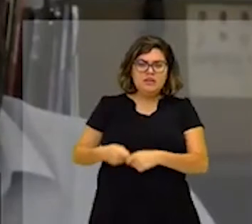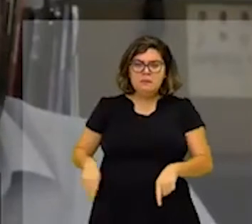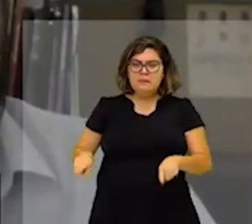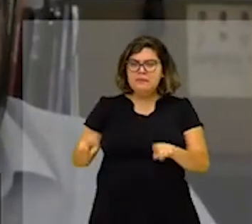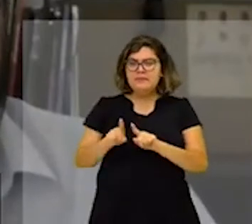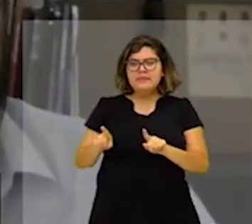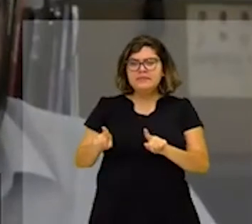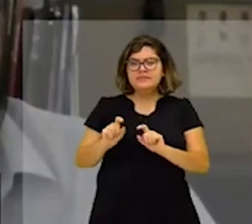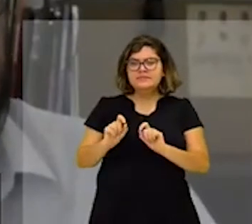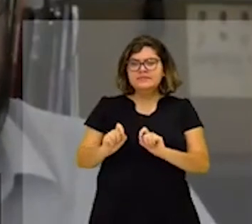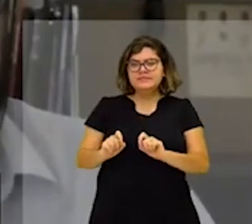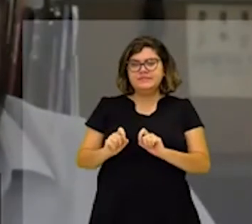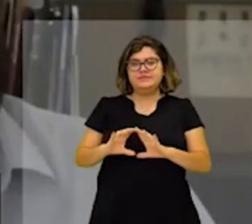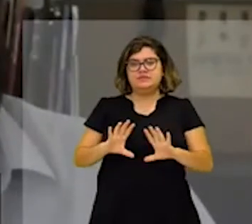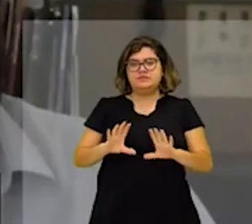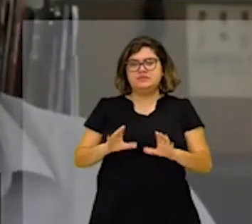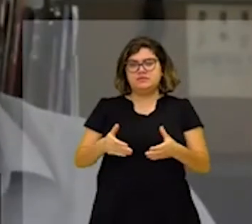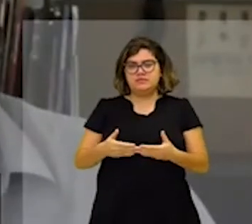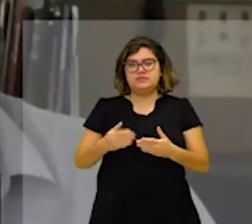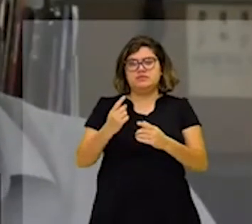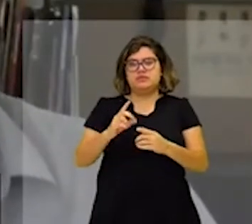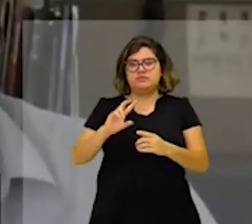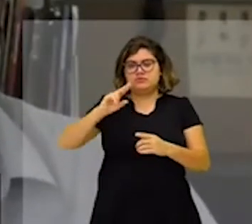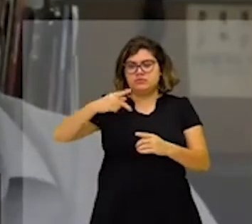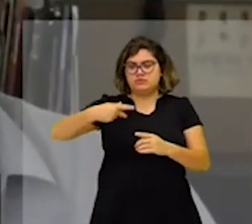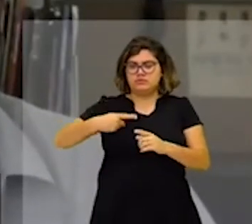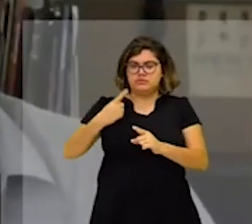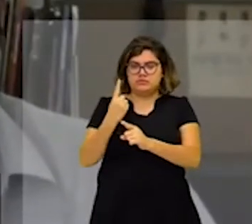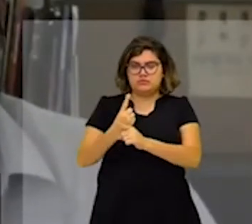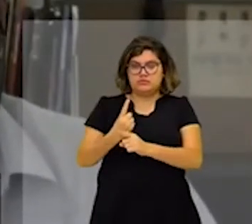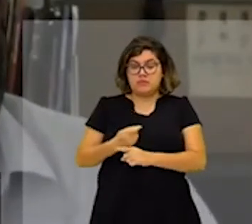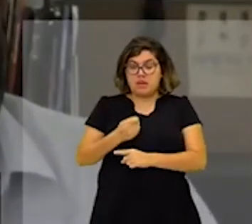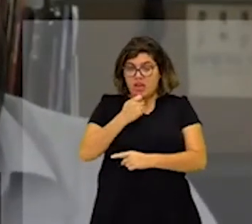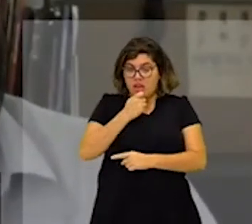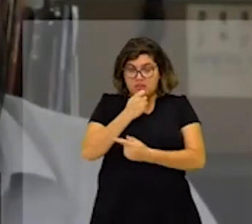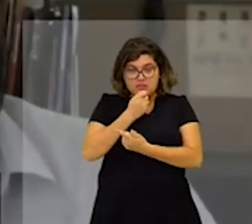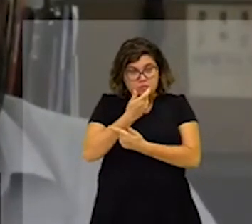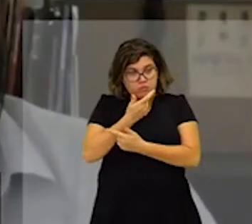das comissões de aquele medicação Mas até que enfim Gente esse outro é esse é o instrumento